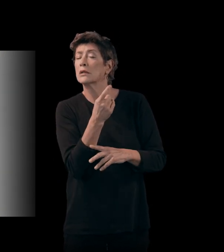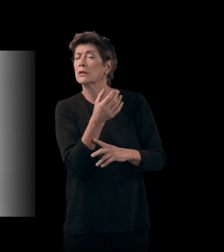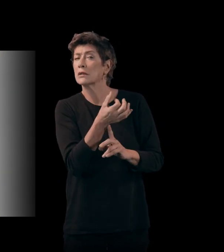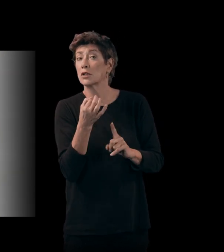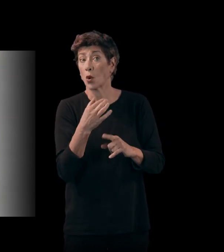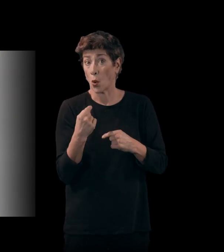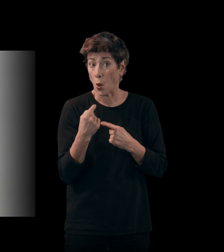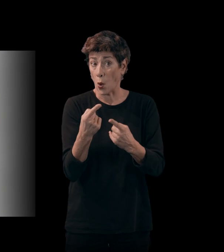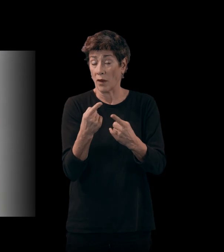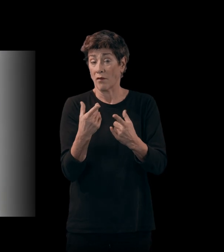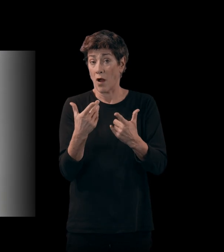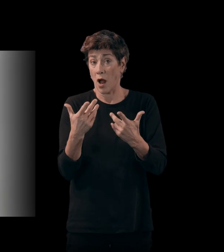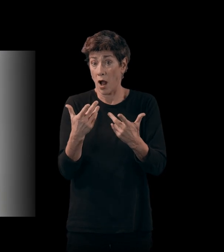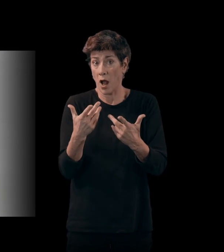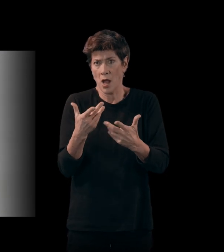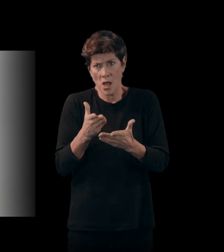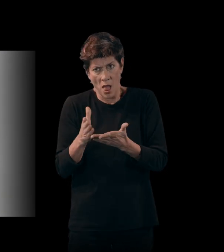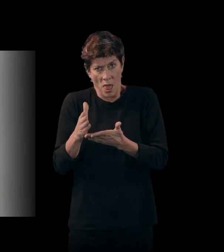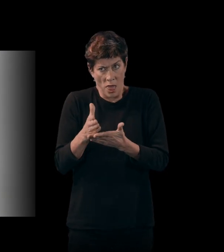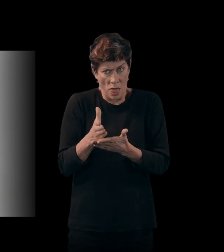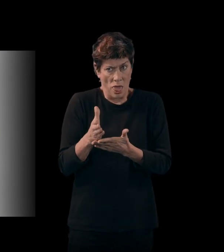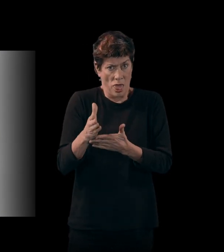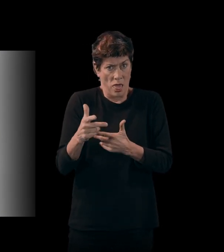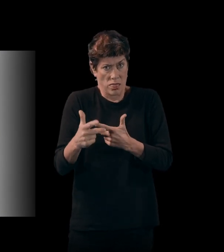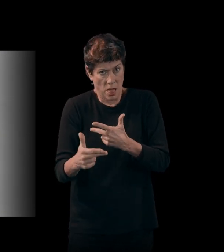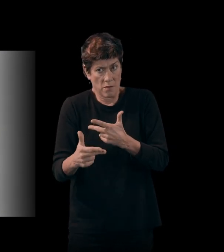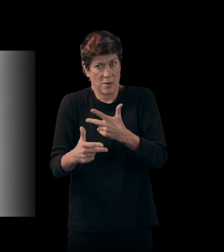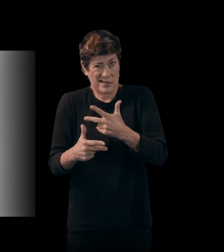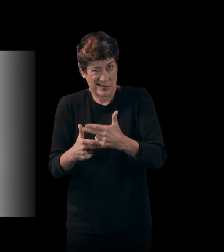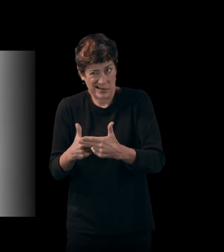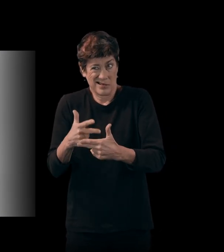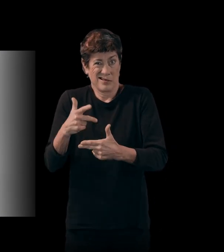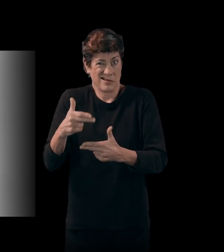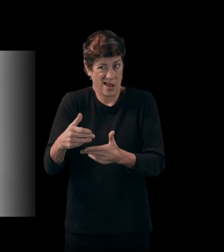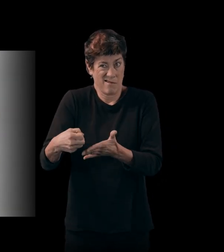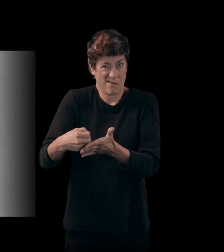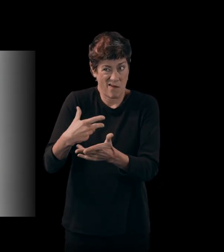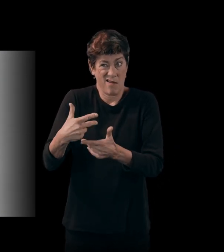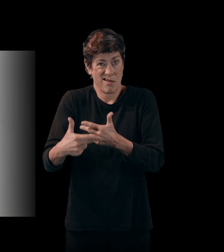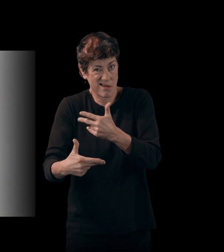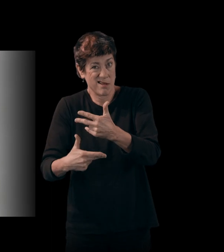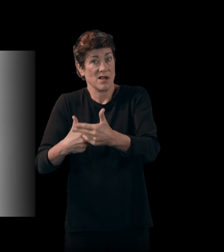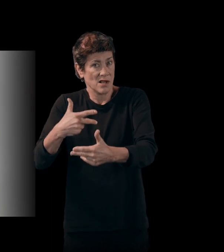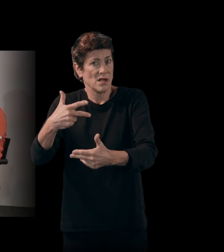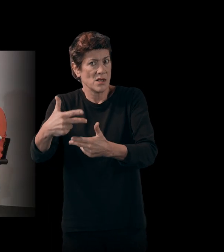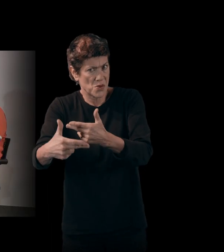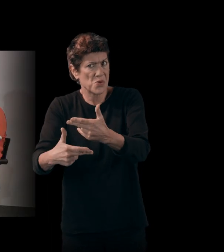C'est-à-dire que là, on y va avec vous, presque péniblement, par étape, on accède à l'information autant qu'au lieu, à une allure